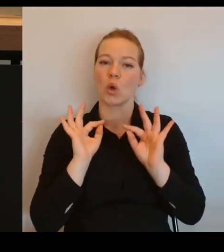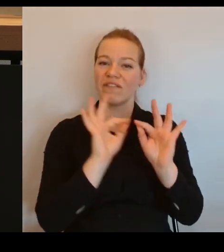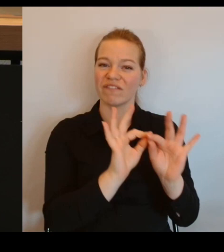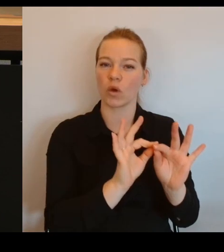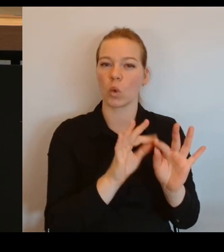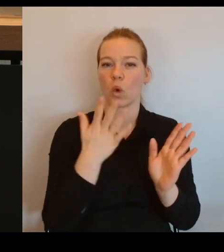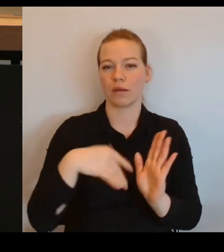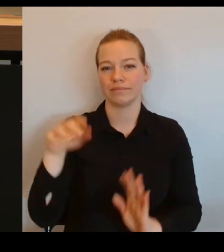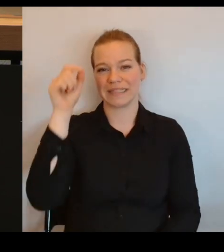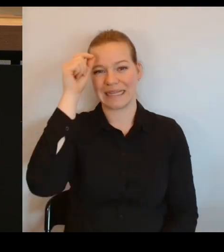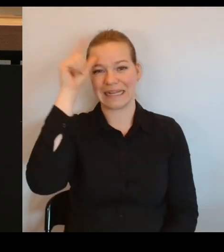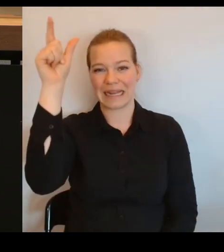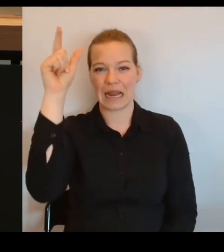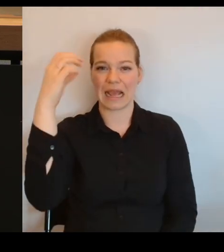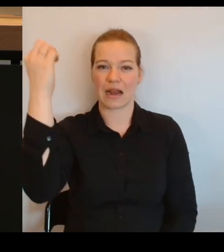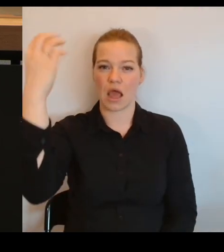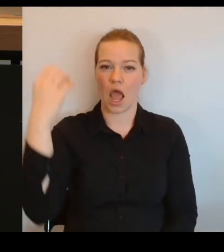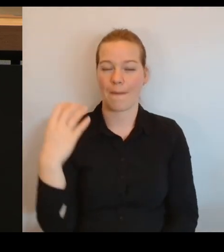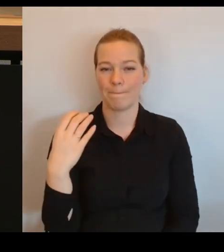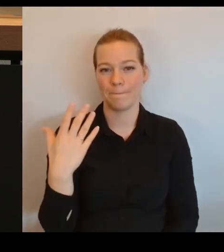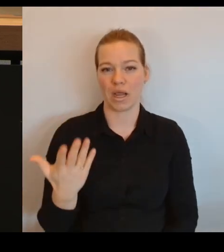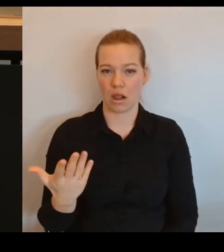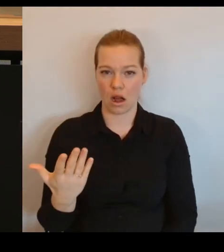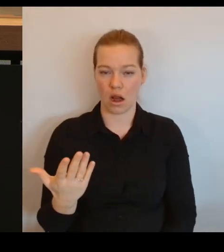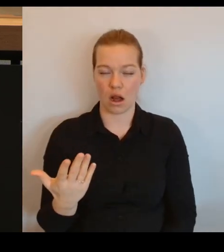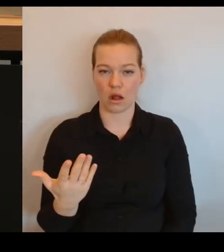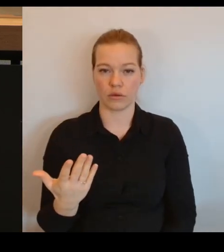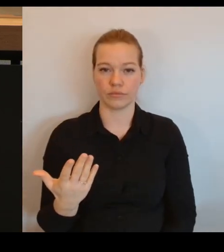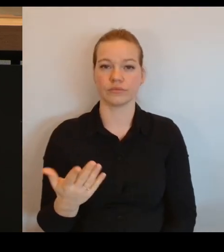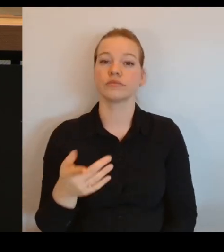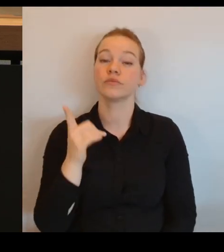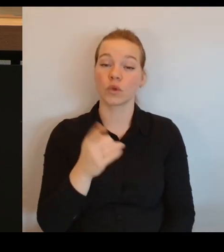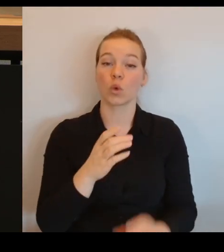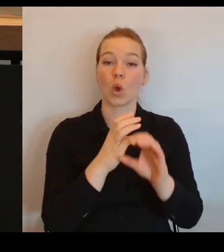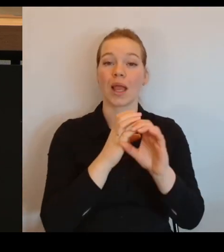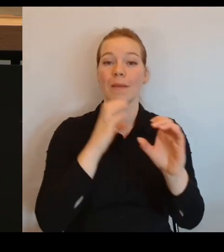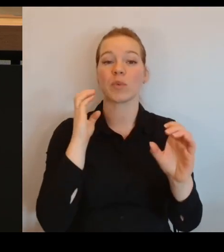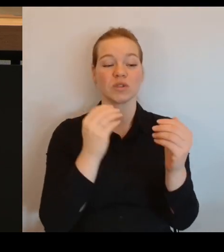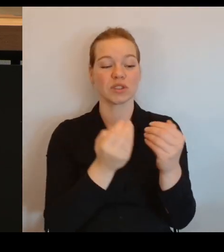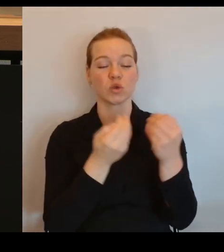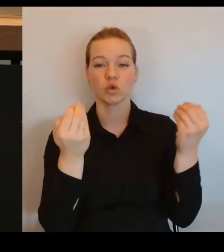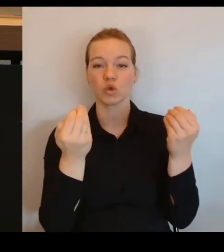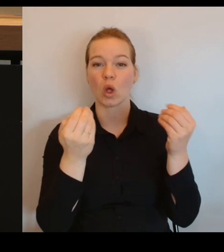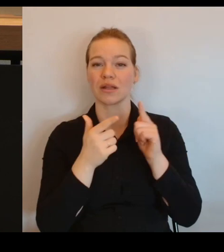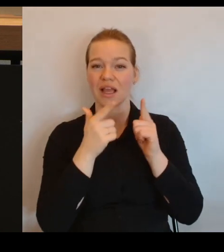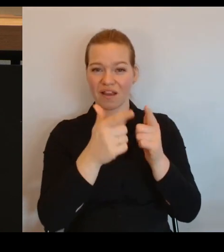Sonderfahrstreifen ist uns wichtig und hier nehme ich Bezug zu Ihrem Antrag. Kollege Ronneburg.